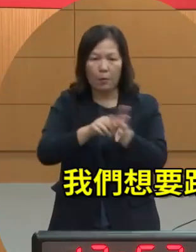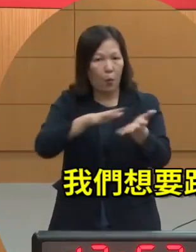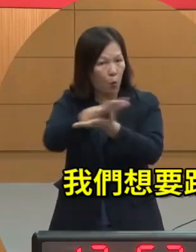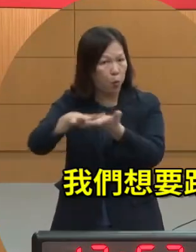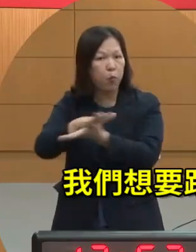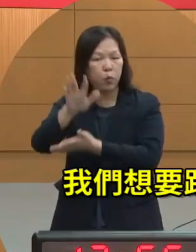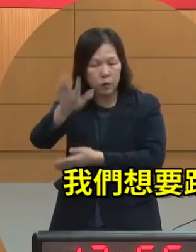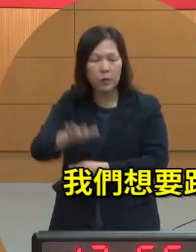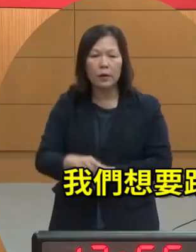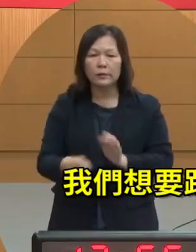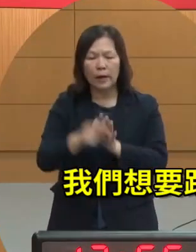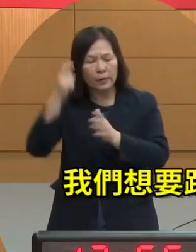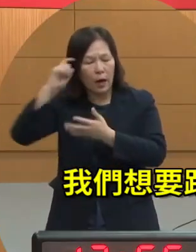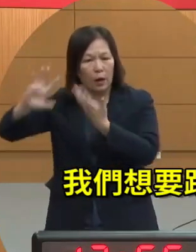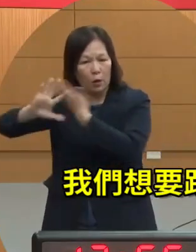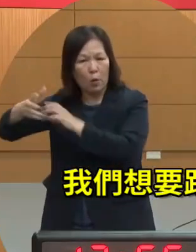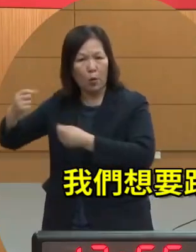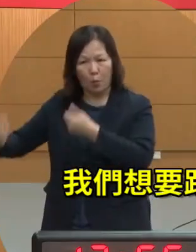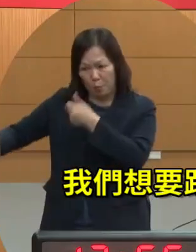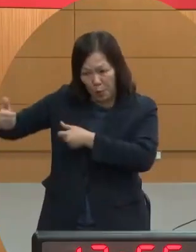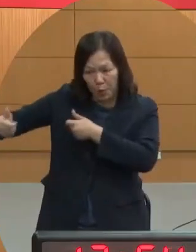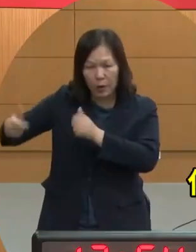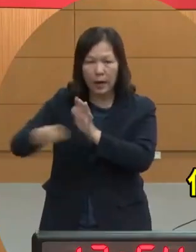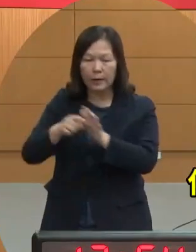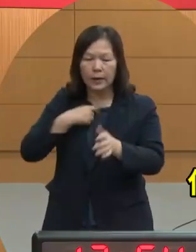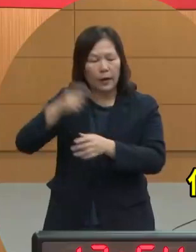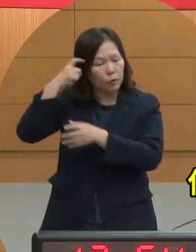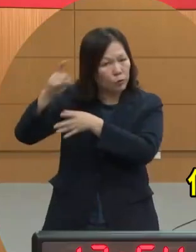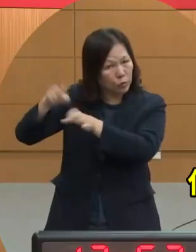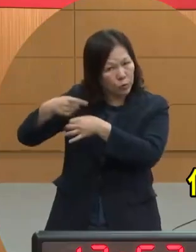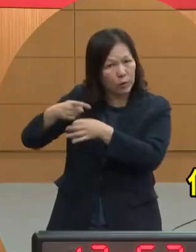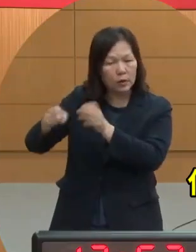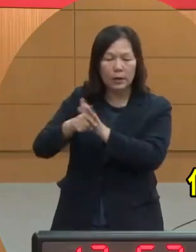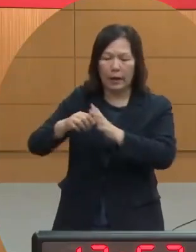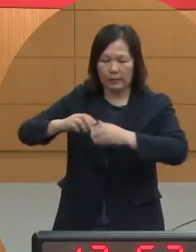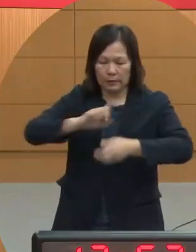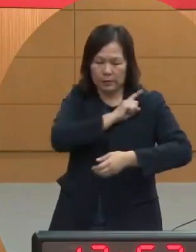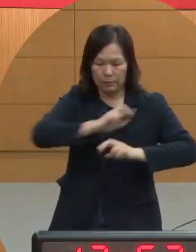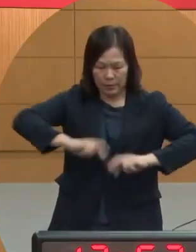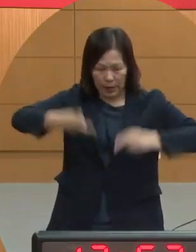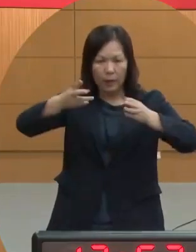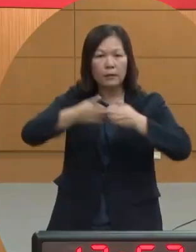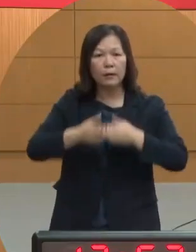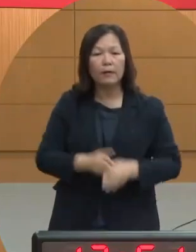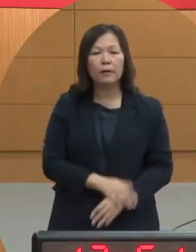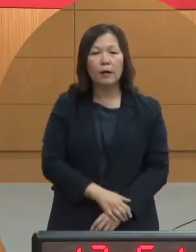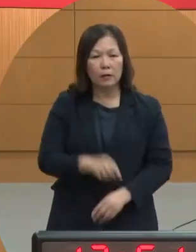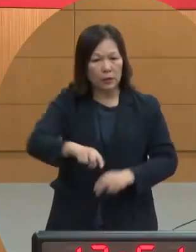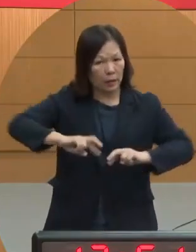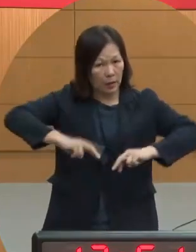我們想要跟國際競爭 想要賺外國人的錢 你必須要做一些改變 這些改變需要勇氣